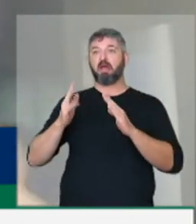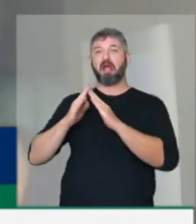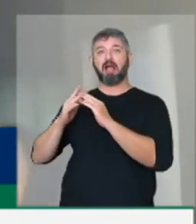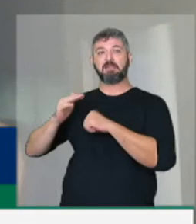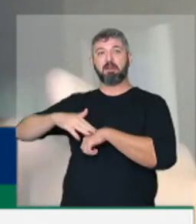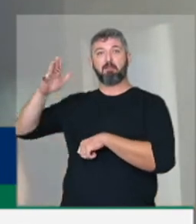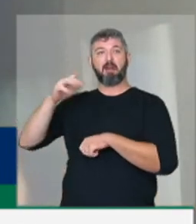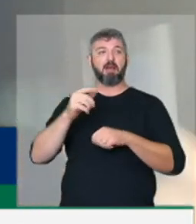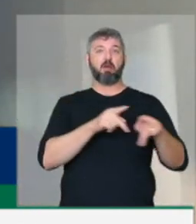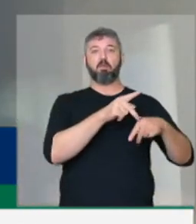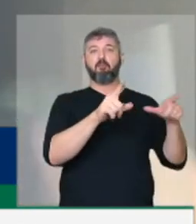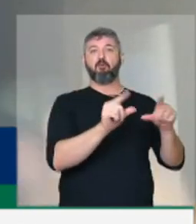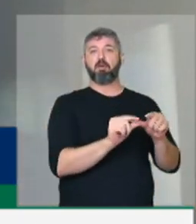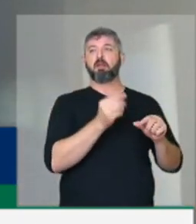RACIAL... QUE CONSTITUIU UM BRASIL ESCRAVOCRATA,